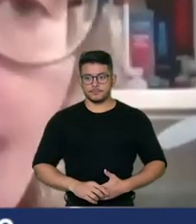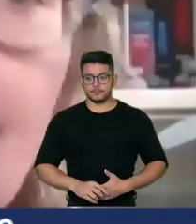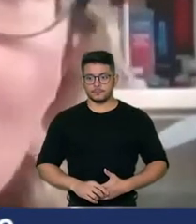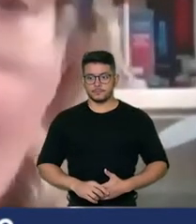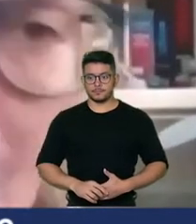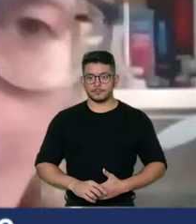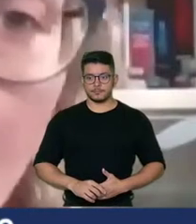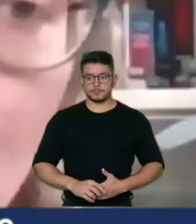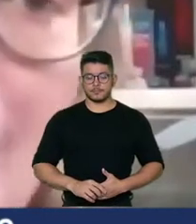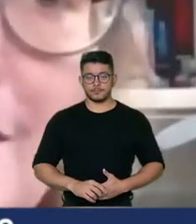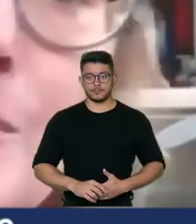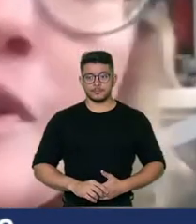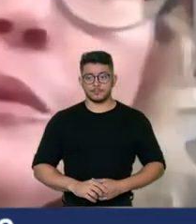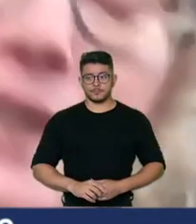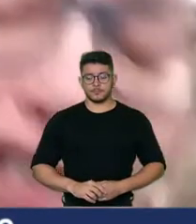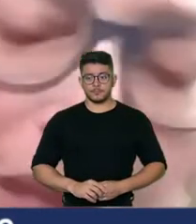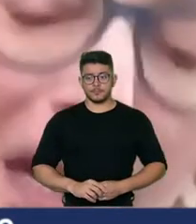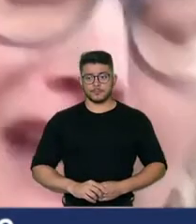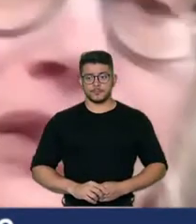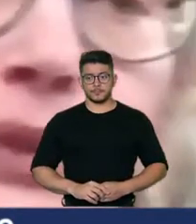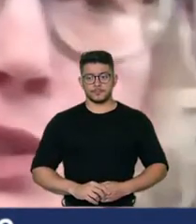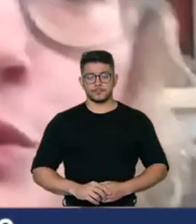SEPARA AS DIFERENÇAS PARA APROVARMOS UMA LEI QUE VAI